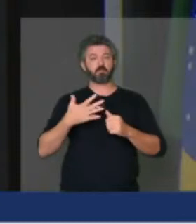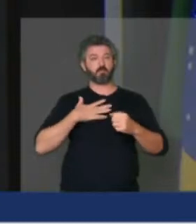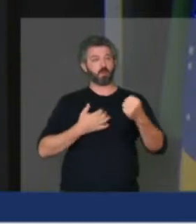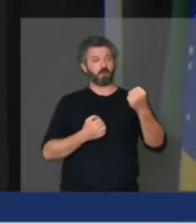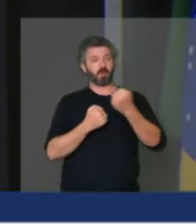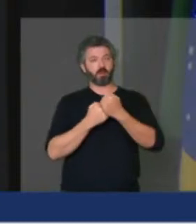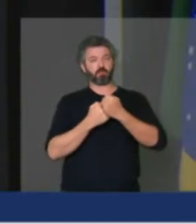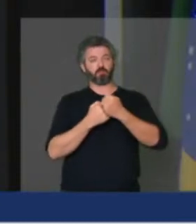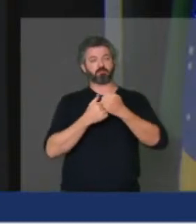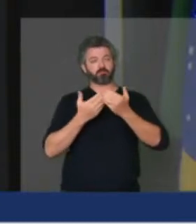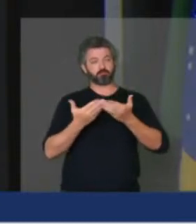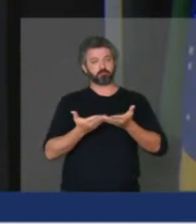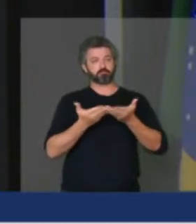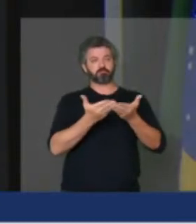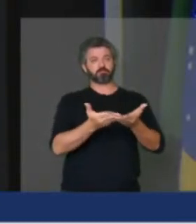APOIO AOS MUNICÍPIOS QUE LUTAM PELO PARCELAMENTO DO